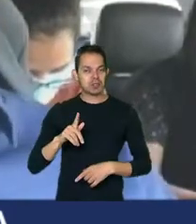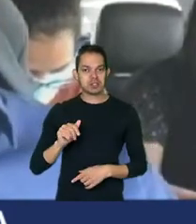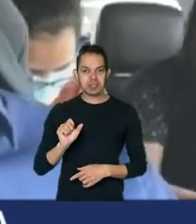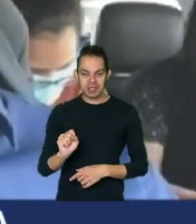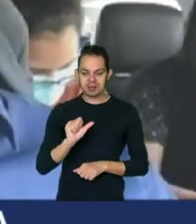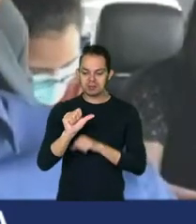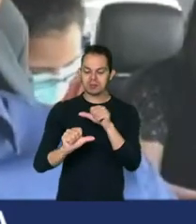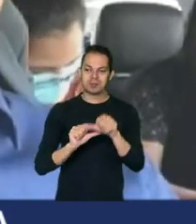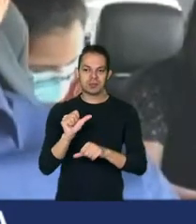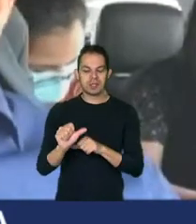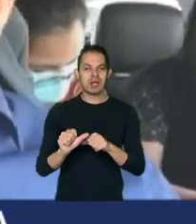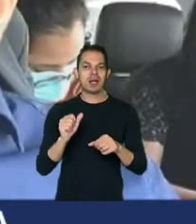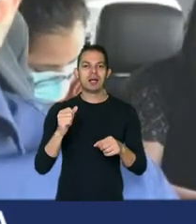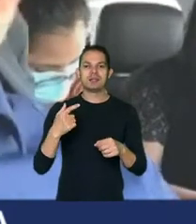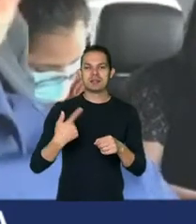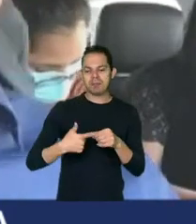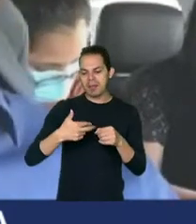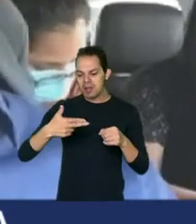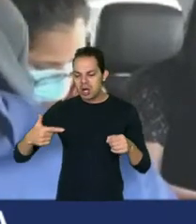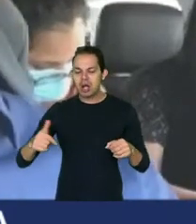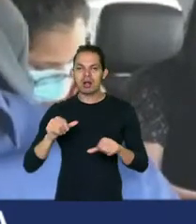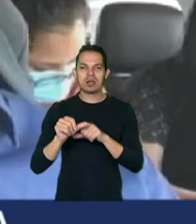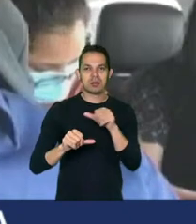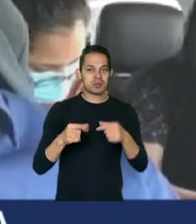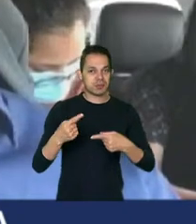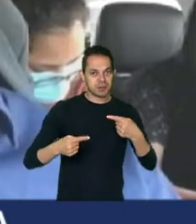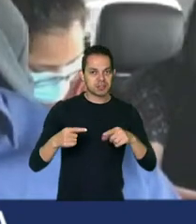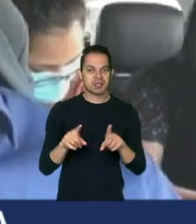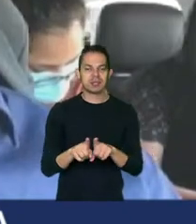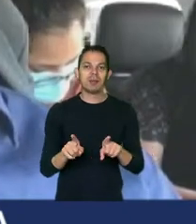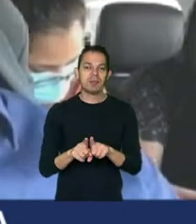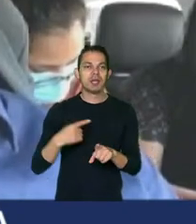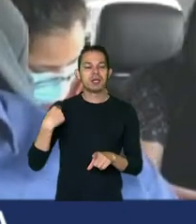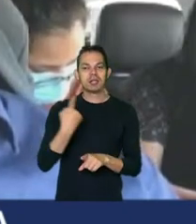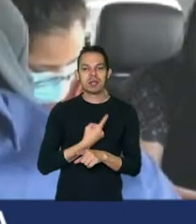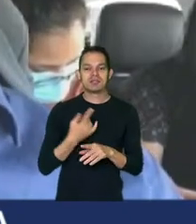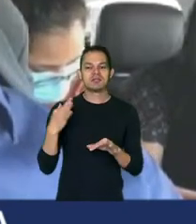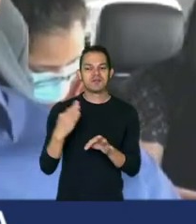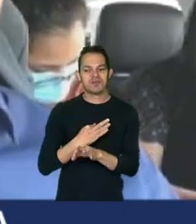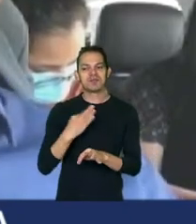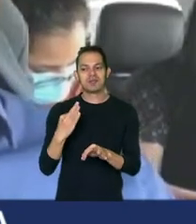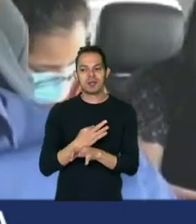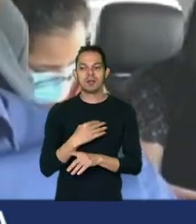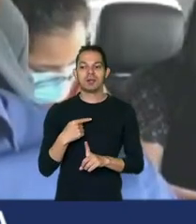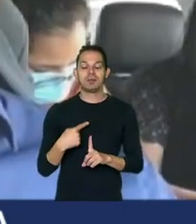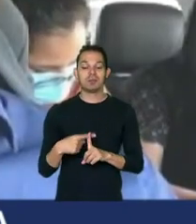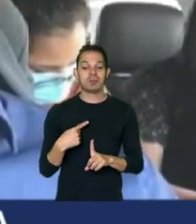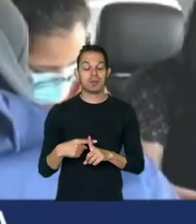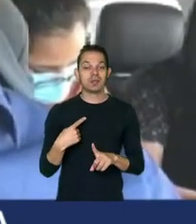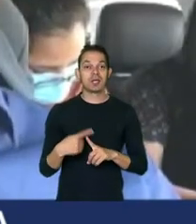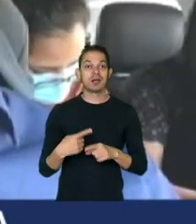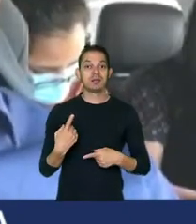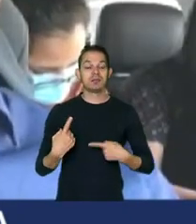DE GÁS, TEM QUE MUDAR ESSA POLÍTICA DE PETRÓLEO, TEM QUE MUDAR ESSA POLÍTICA QUE NÓS ESTAMOS VIVENDO, SENHOR PRESIDENTE, PORQUE ESSA